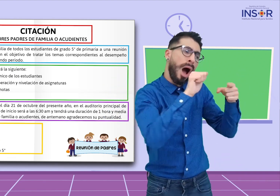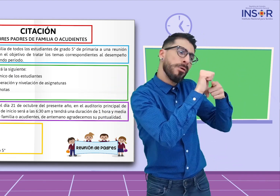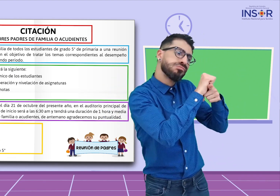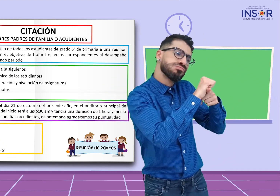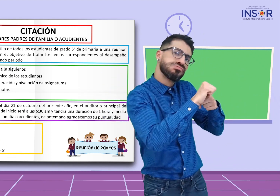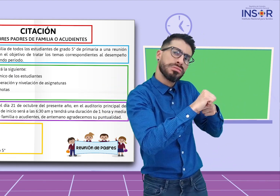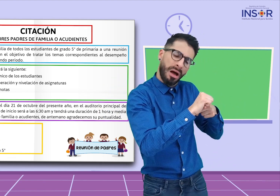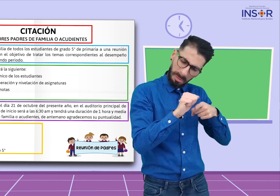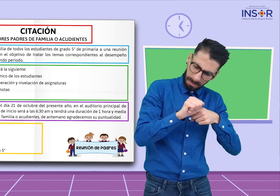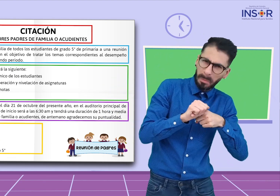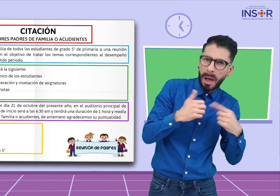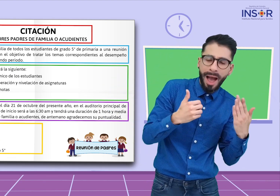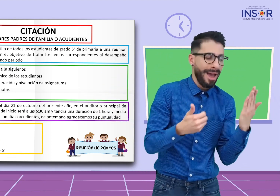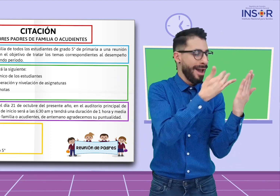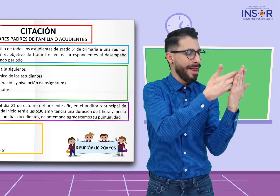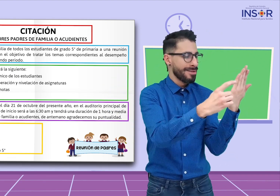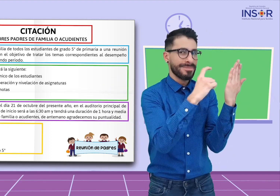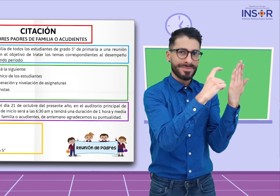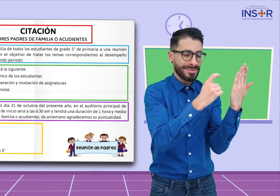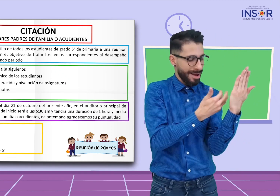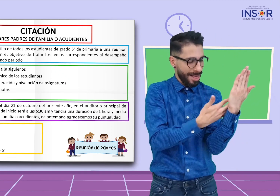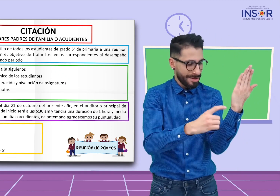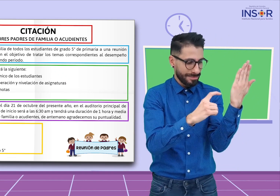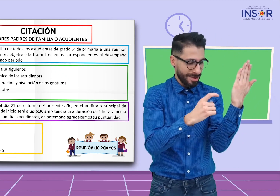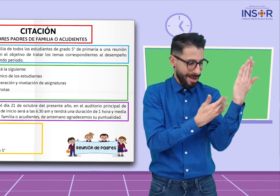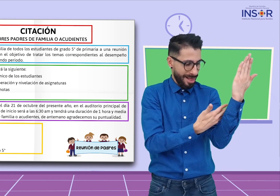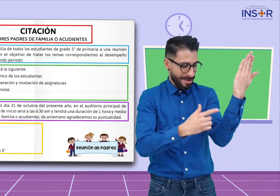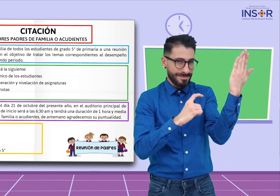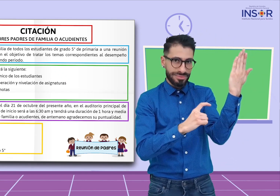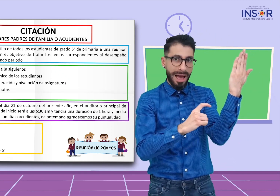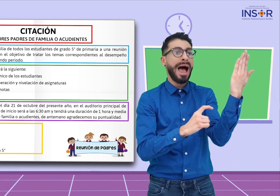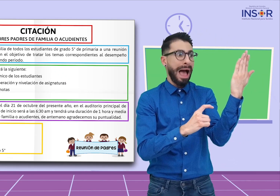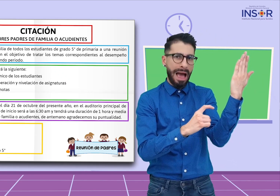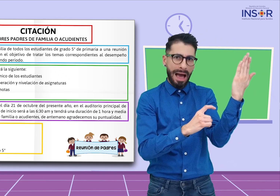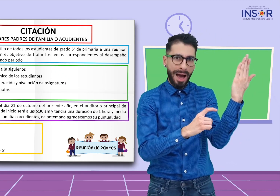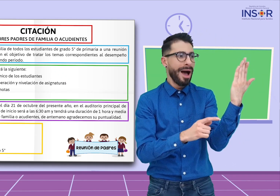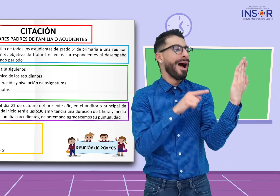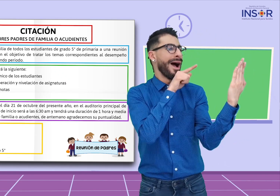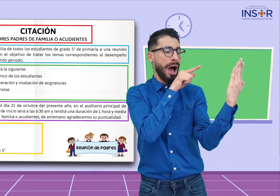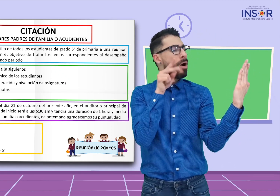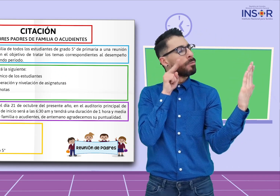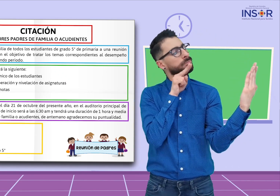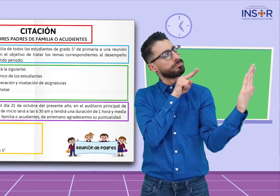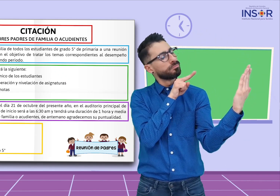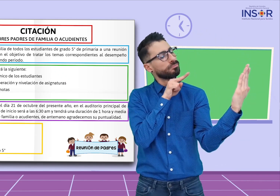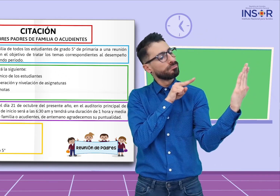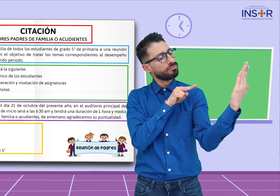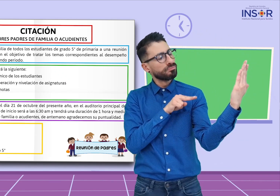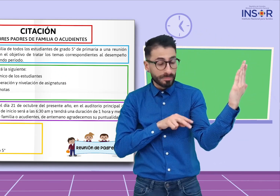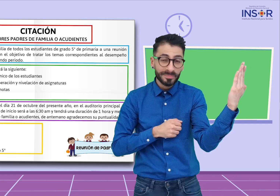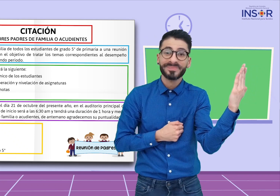Nosotros practicamos con cada párrafo.